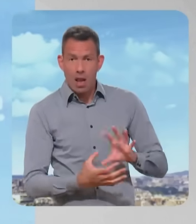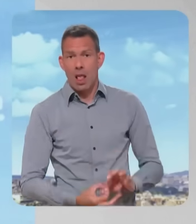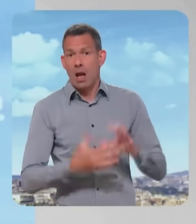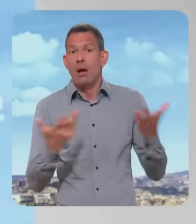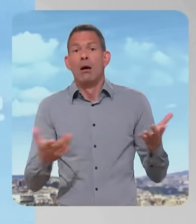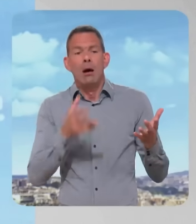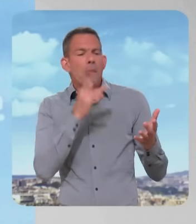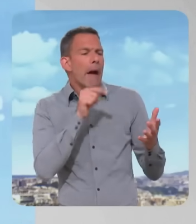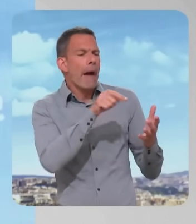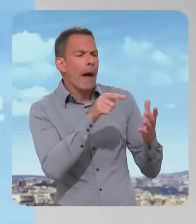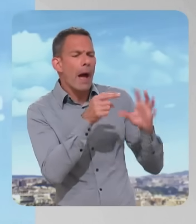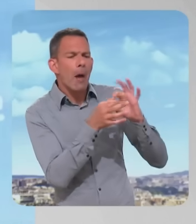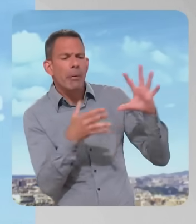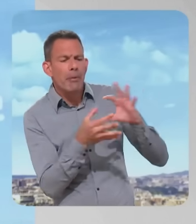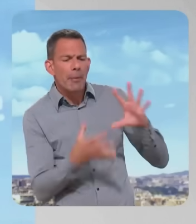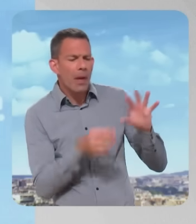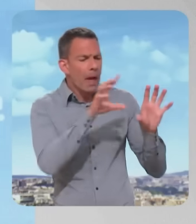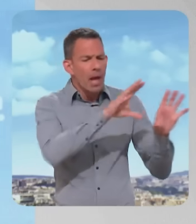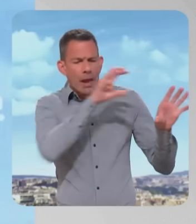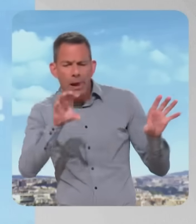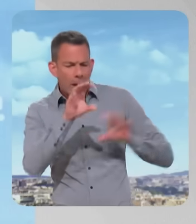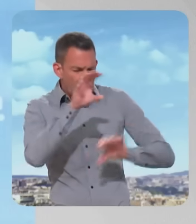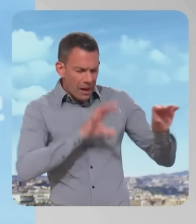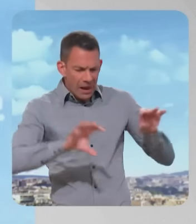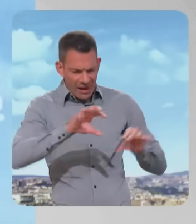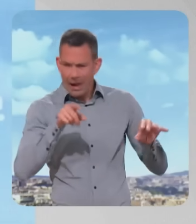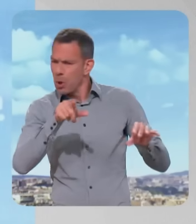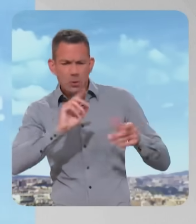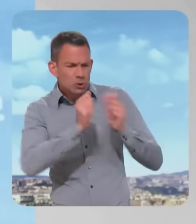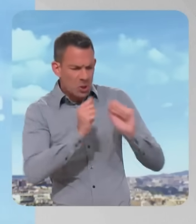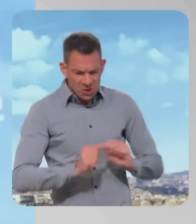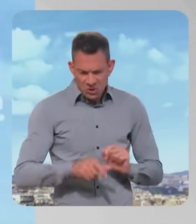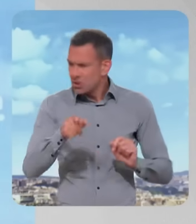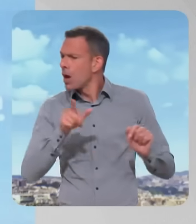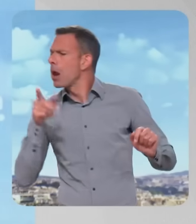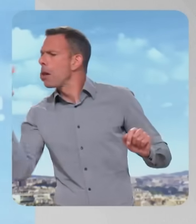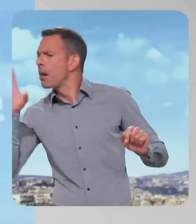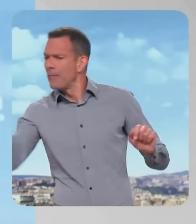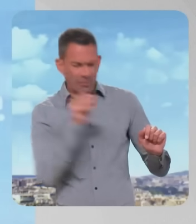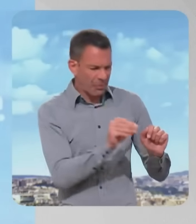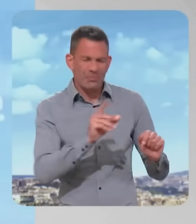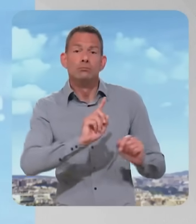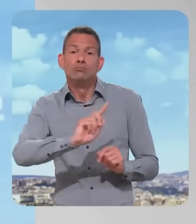C'est eux qui doivent dire si sur les différents points que j'ai indiqués, ils souhaitent s'y opposer à l'Assemblée nationale.